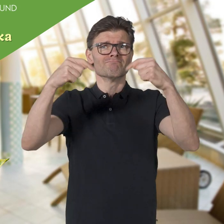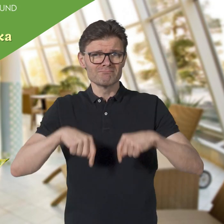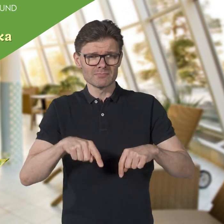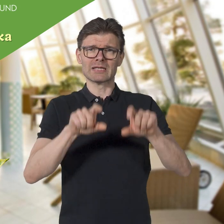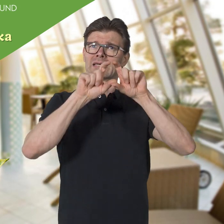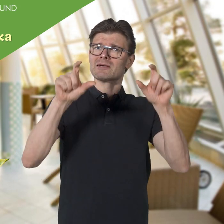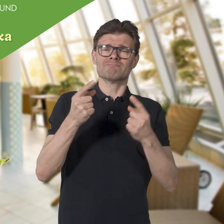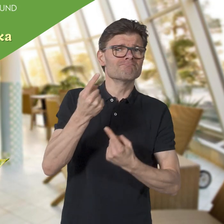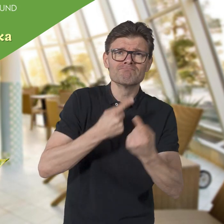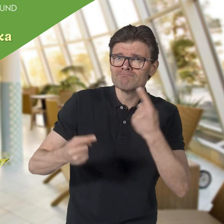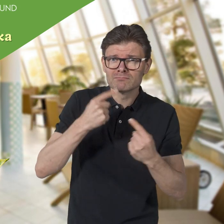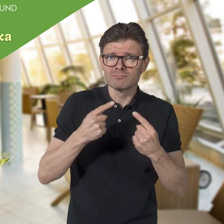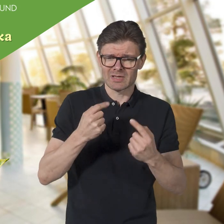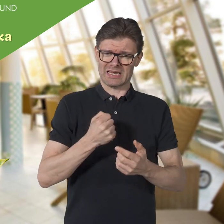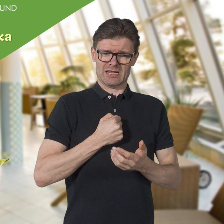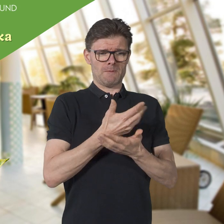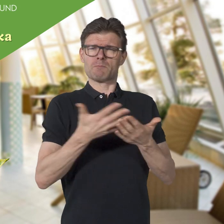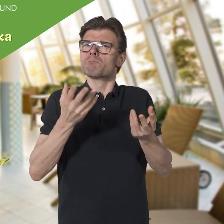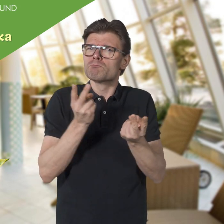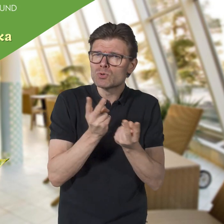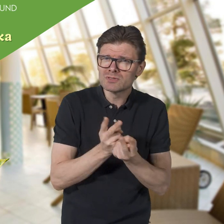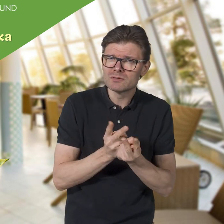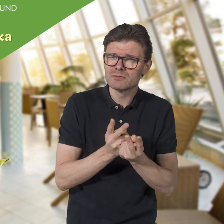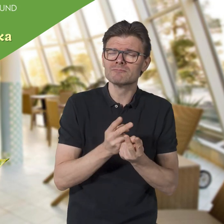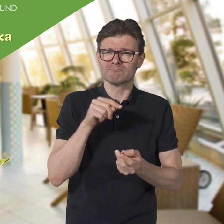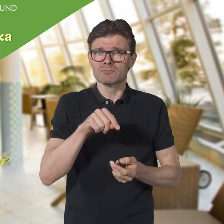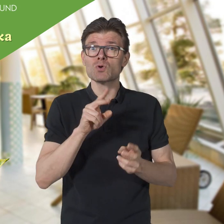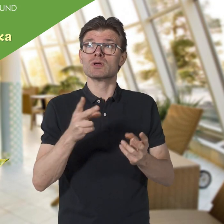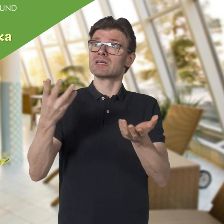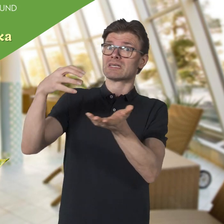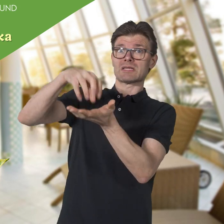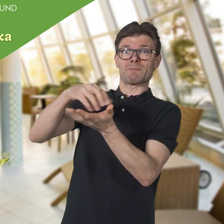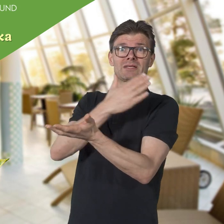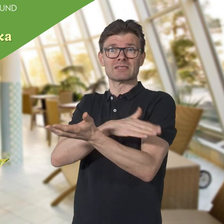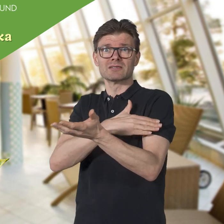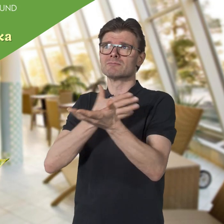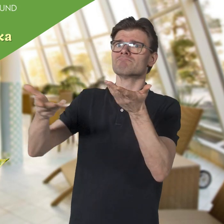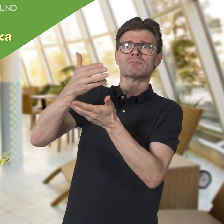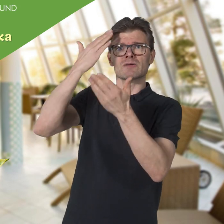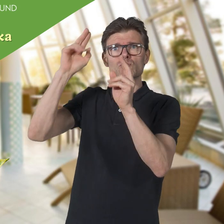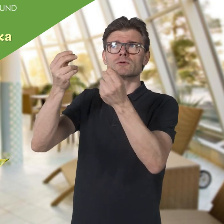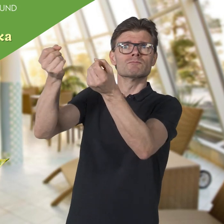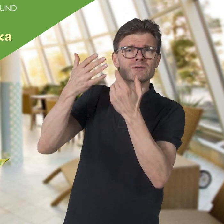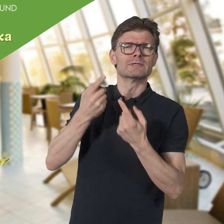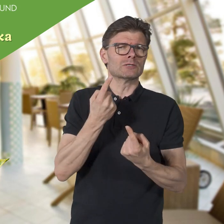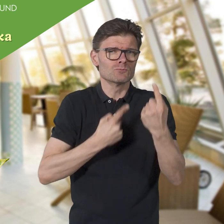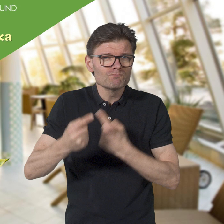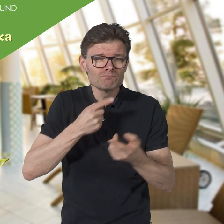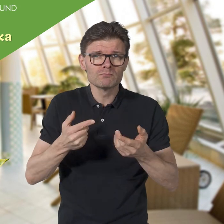Vi diskuterar det egna språkets betydelse och du också får aktuell information - om samhällets tjänster.